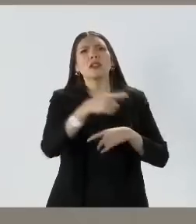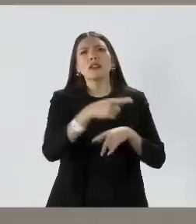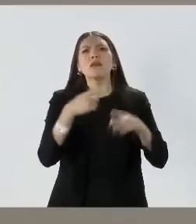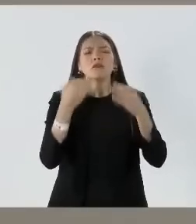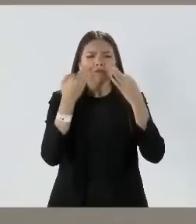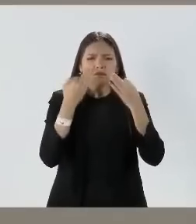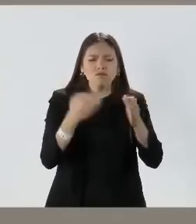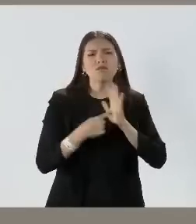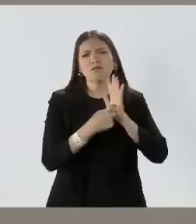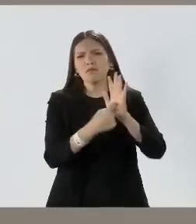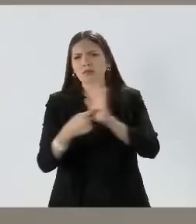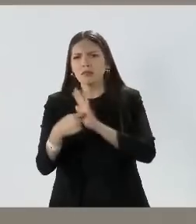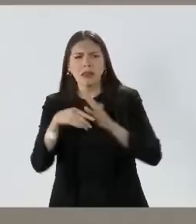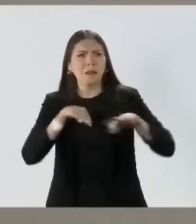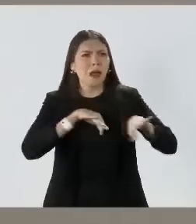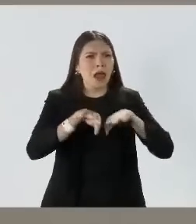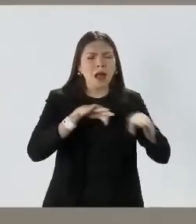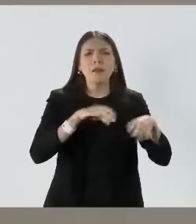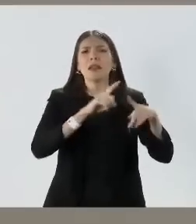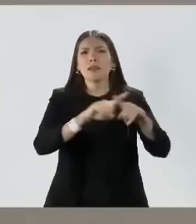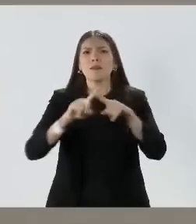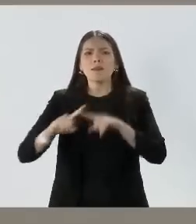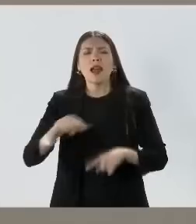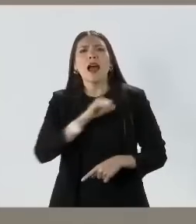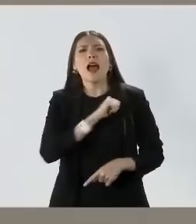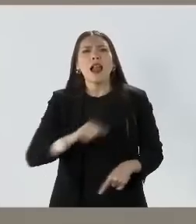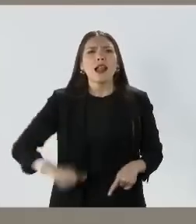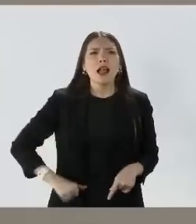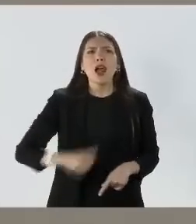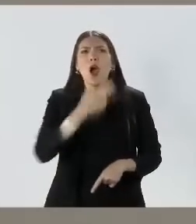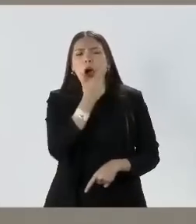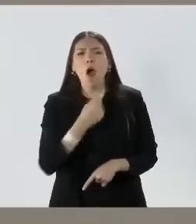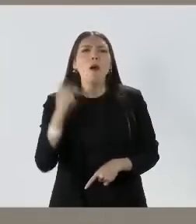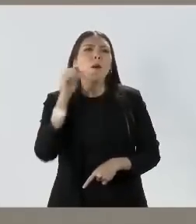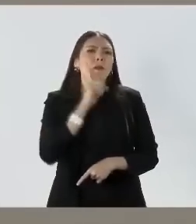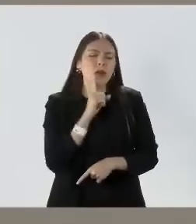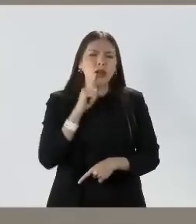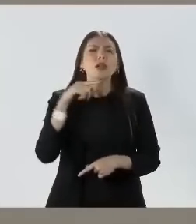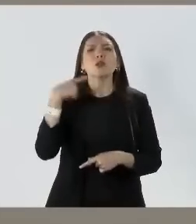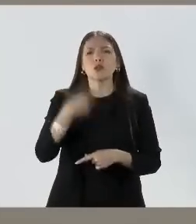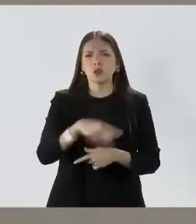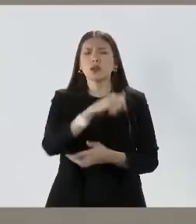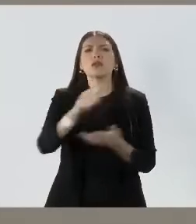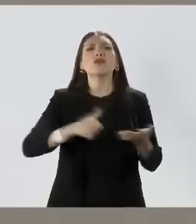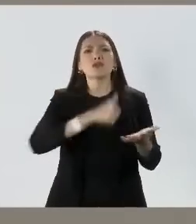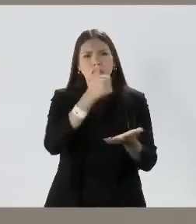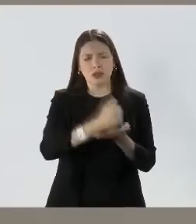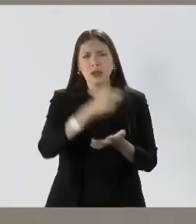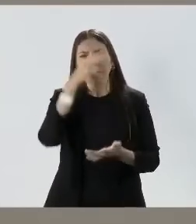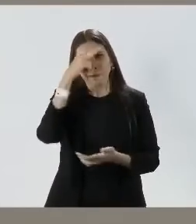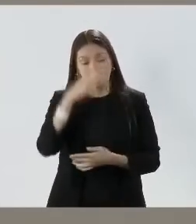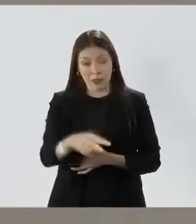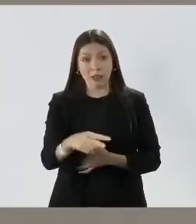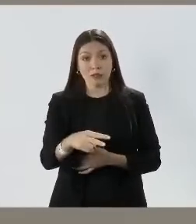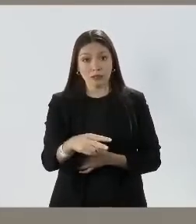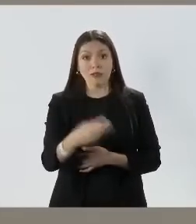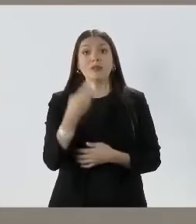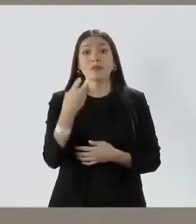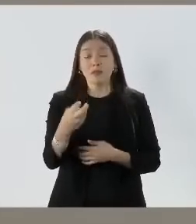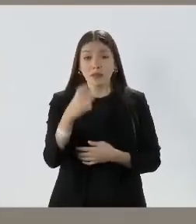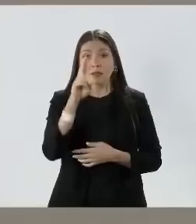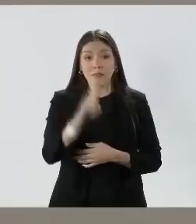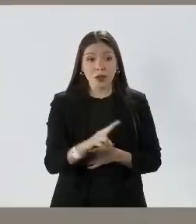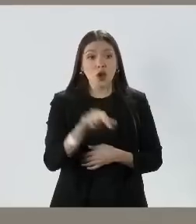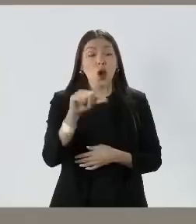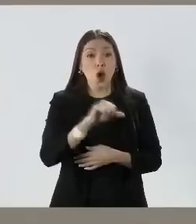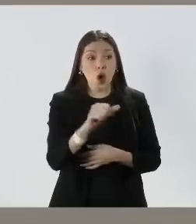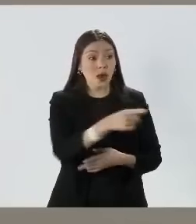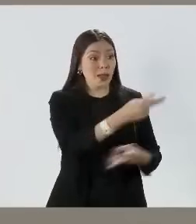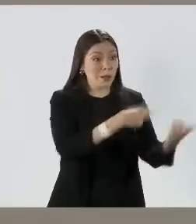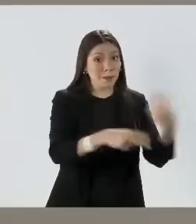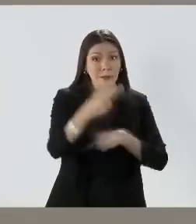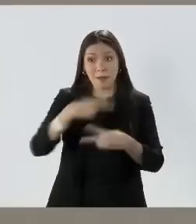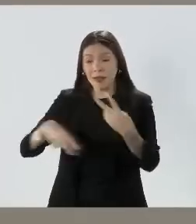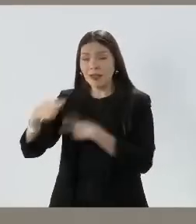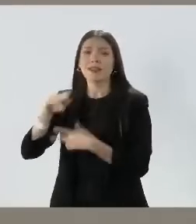las alcaldesas y alcaldes de la Ciudad de México a quien agradezco la presencia el día de hoy en